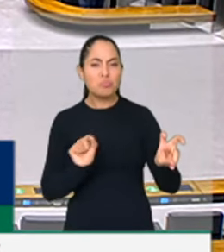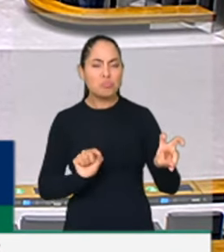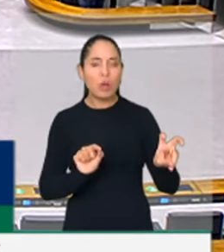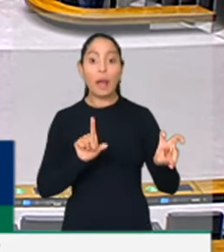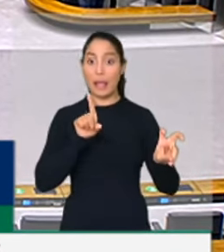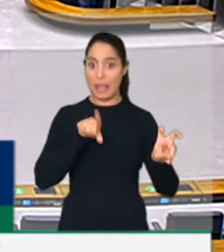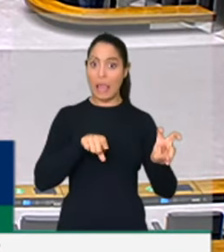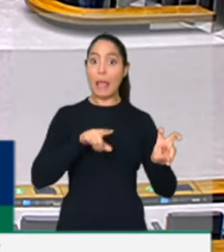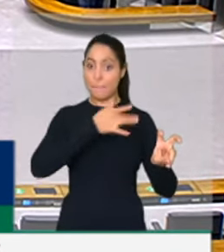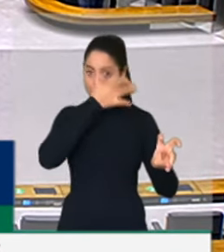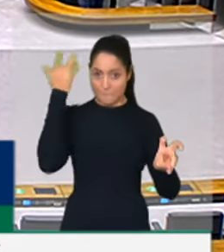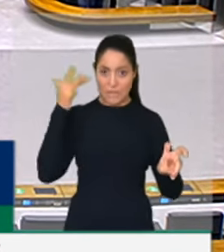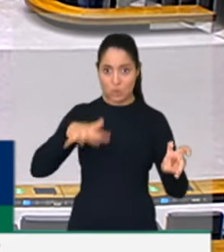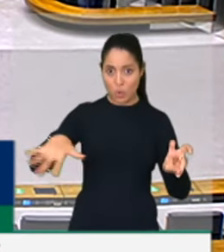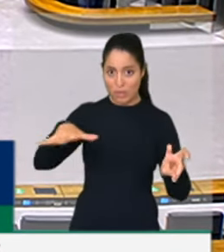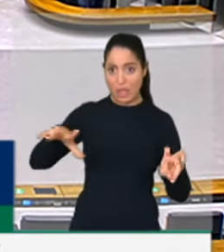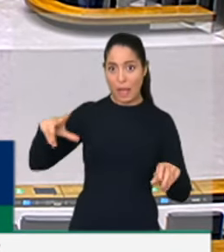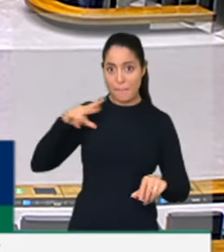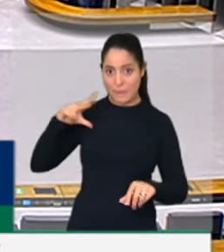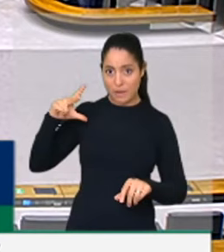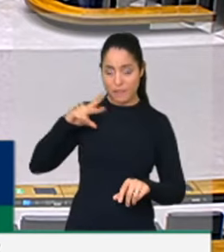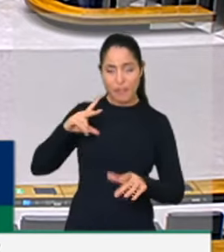VALORES EM ATÉ 100% DO IMPOSTO DE RENDA, ESSE É UM